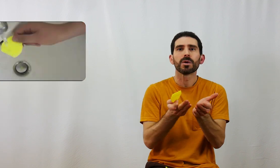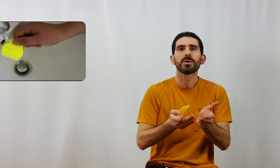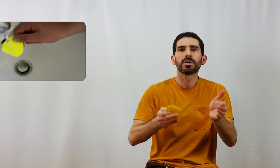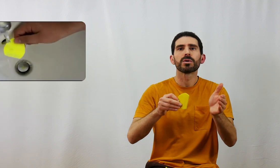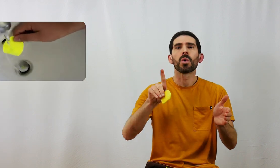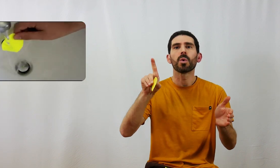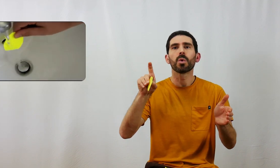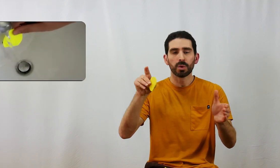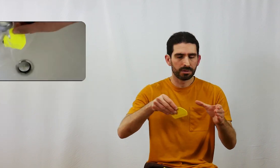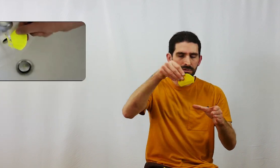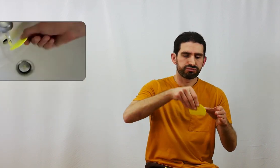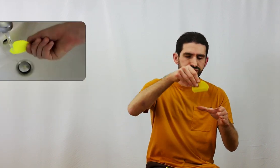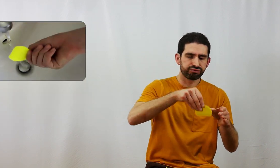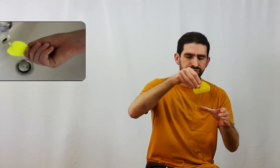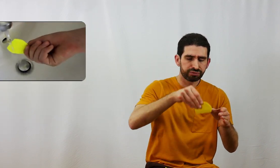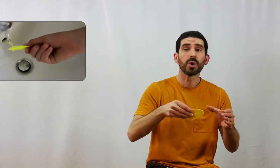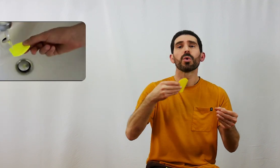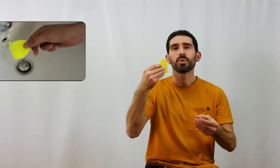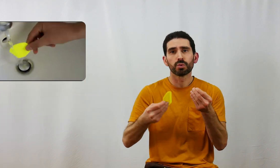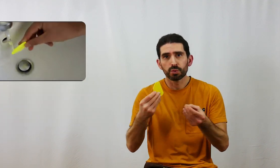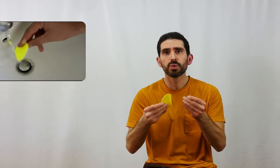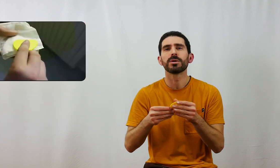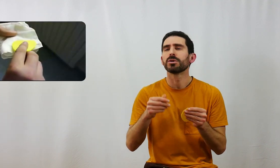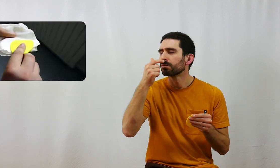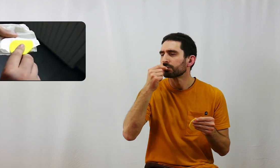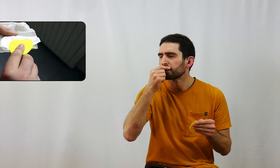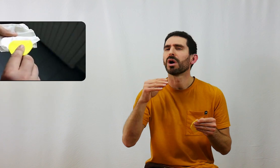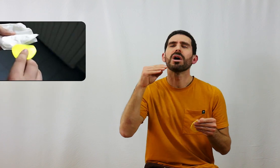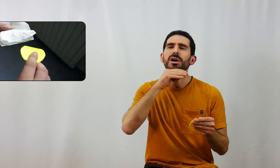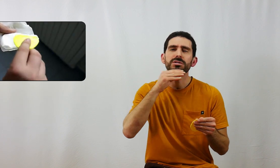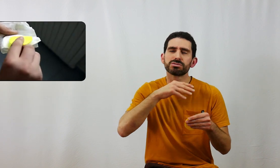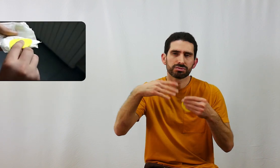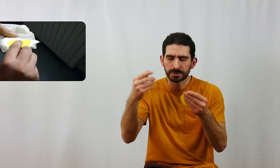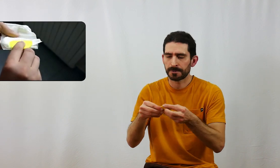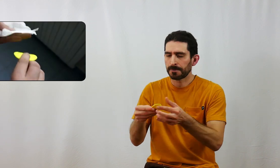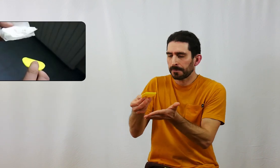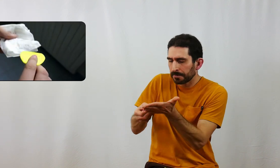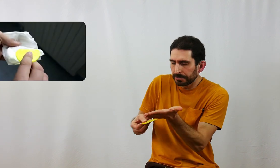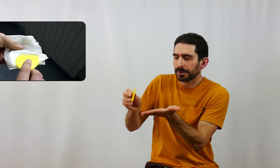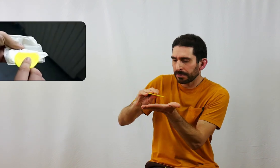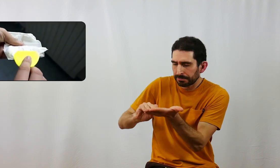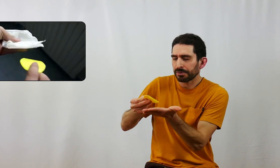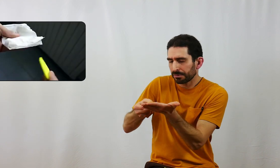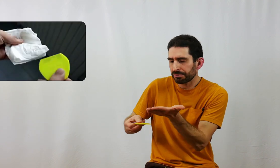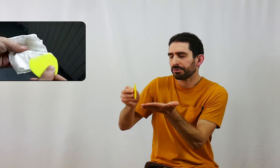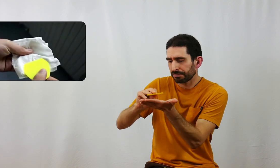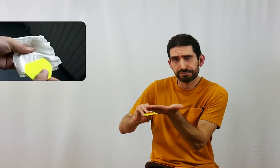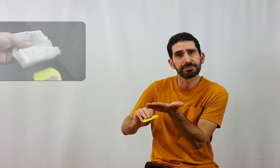les rincer dans un bol d'eau ou les essuyer sur un mouchoir ou un chiffon.